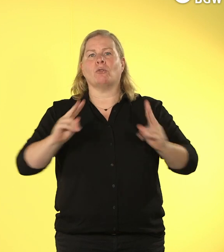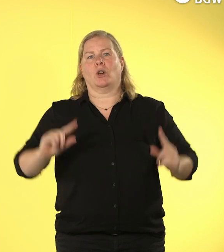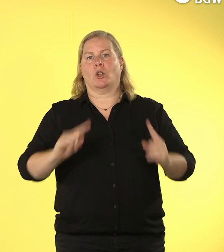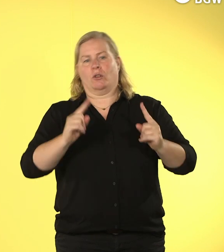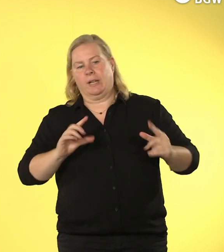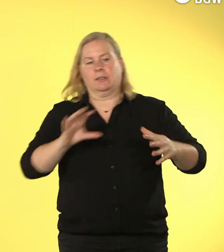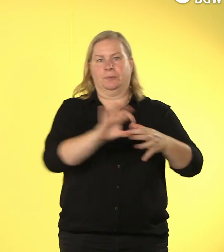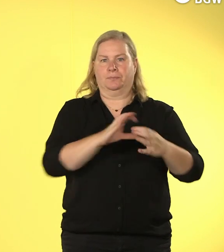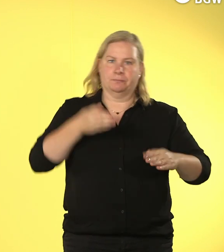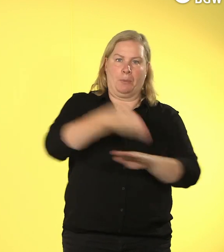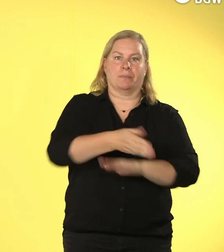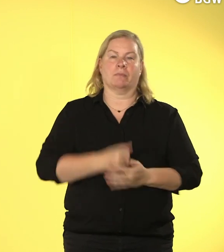Je eher, umso besser.